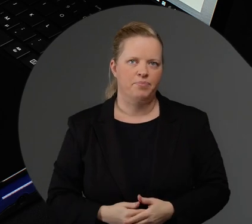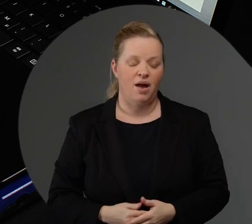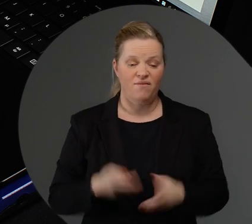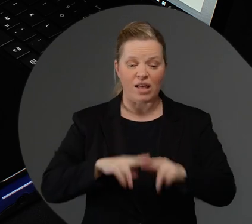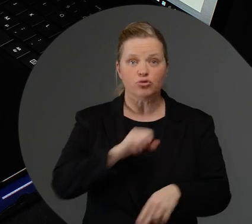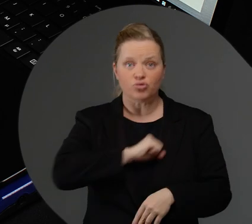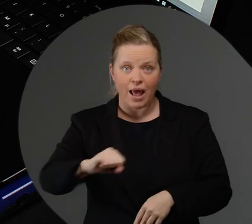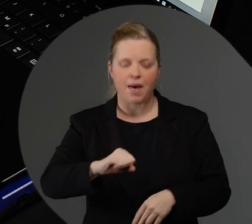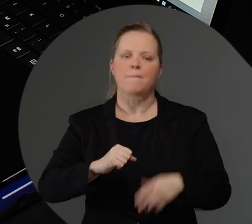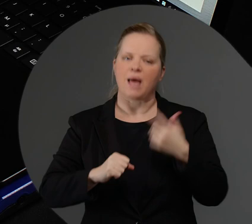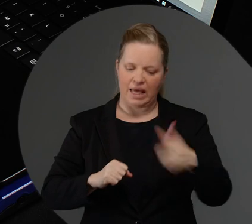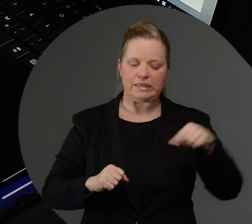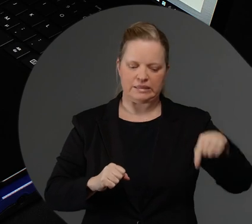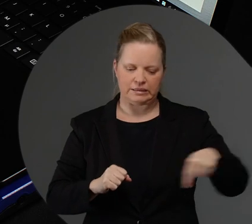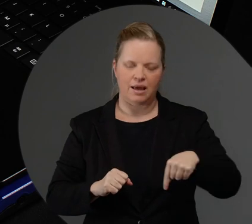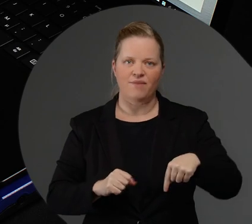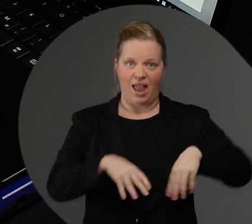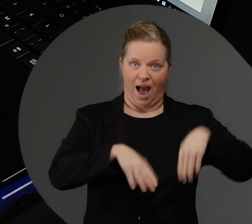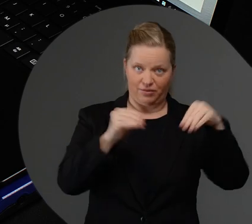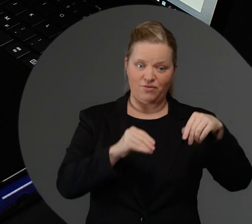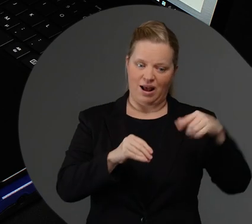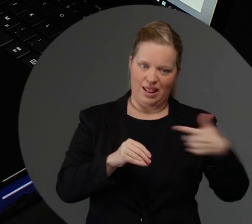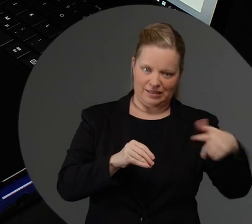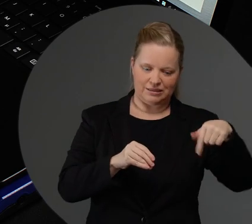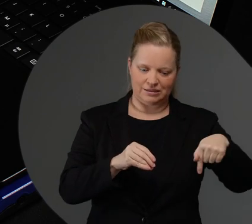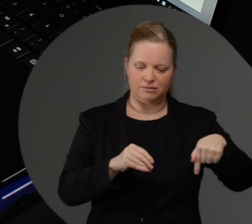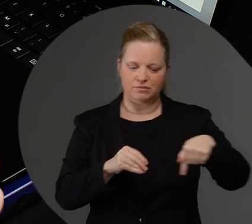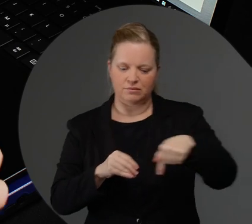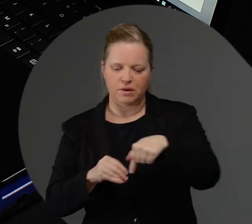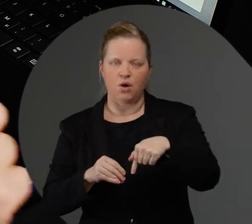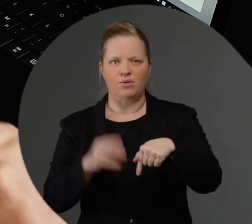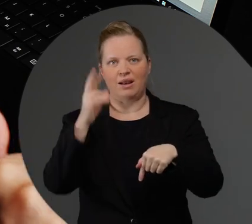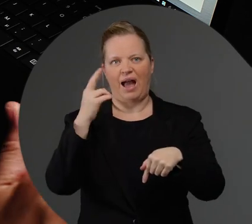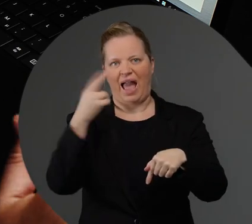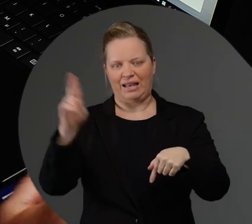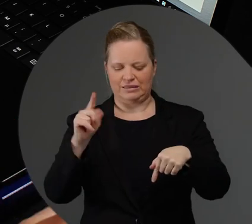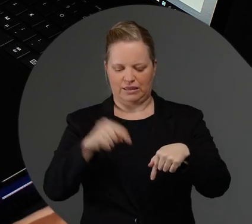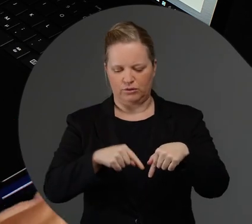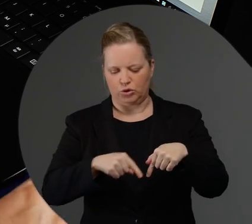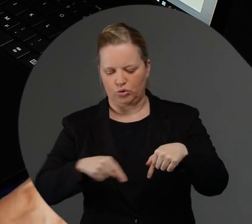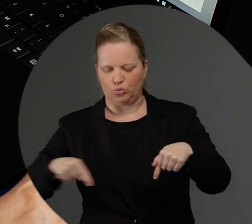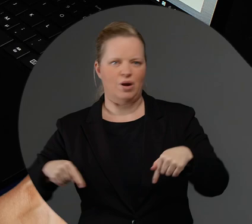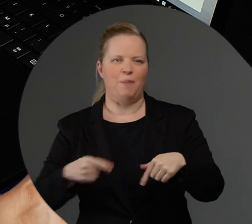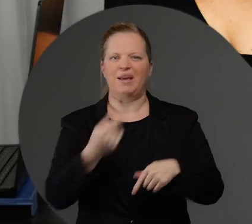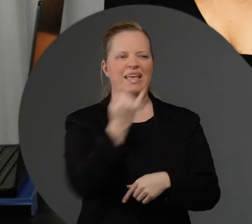Und wenn es schnell gehen muss mit dem Linken natürlich, weil die fängt ja links an die Zeile. Und bis zum Ende der Zeile lese ich aber mit dem rechten Zeigefinger, das macht aber jeder anders.